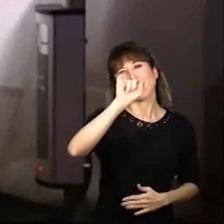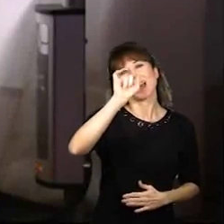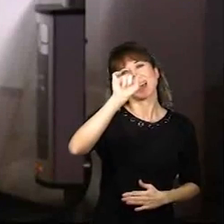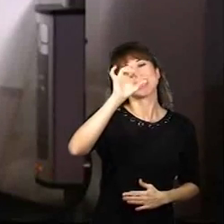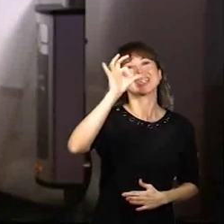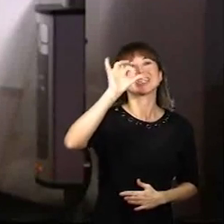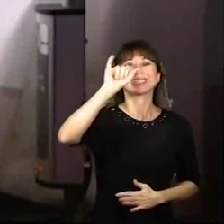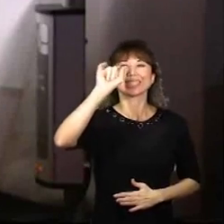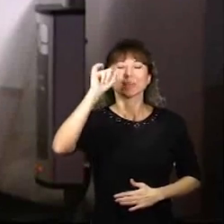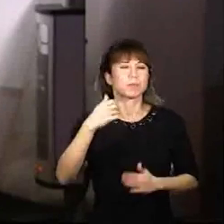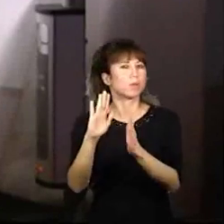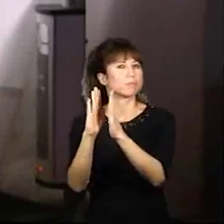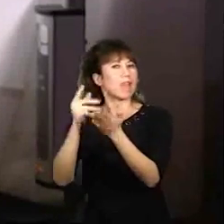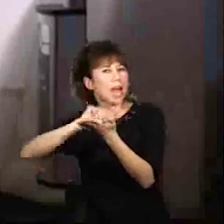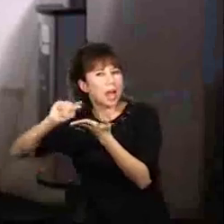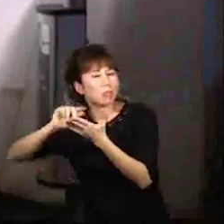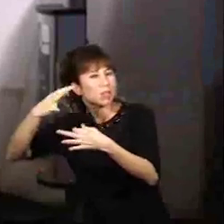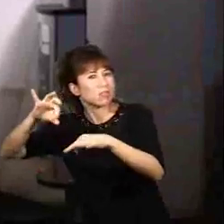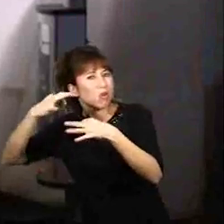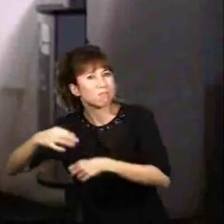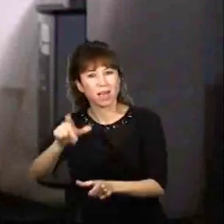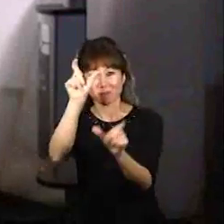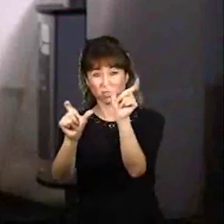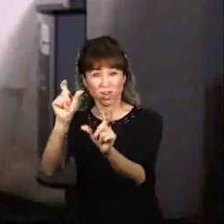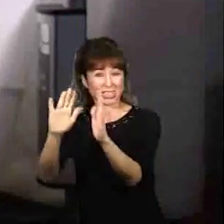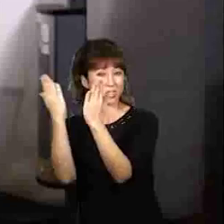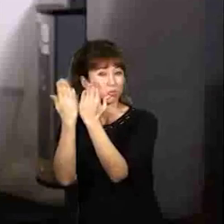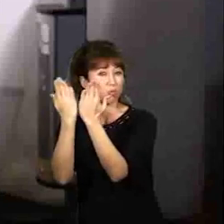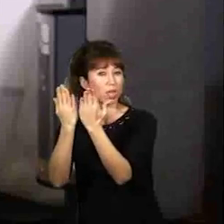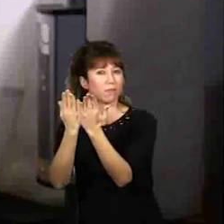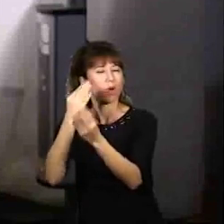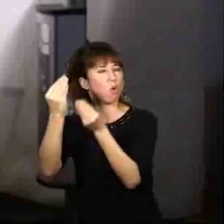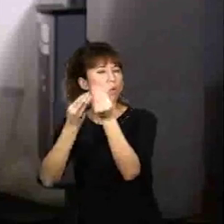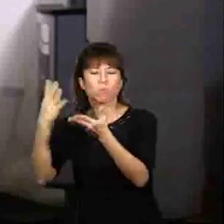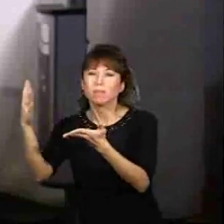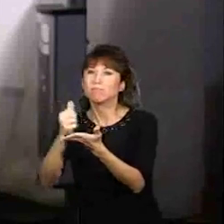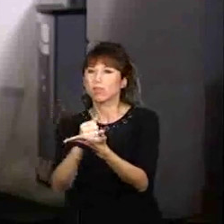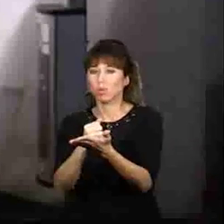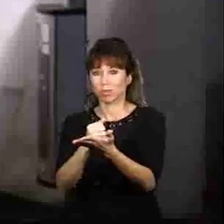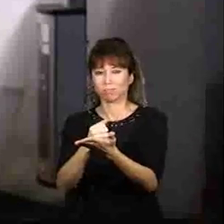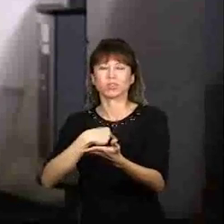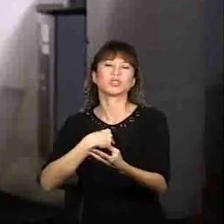pero los apuntes que utilizan el resto de los estudiantes, para que yo los pueda leer,